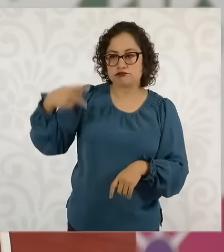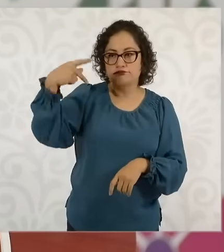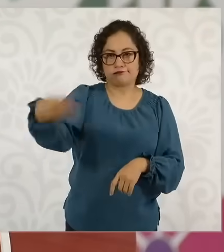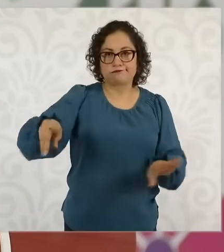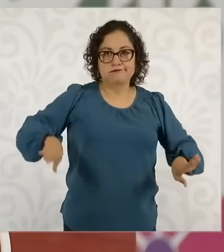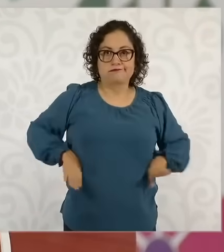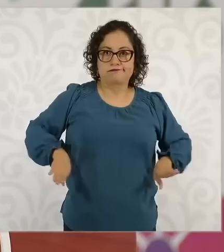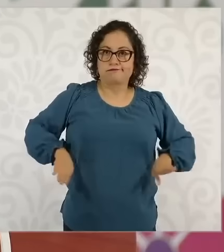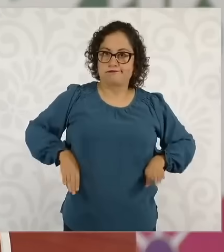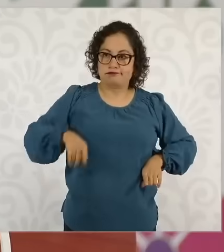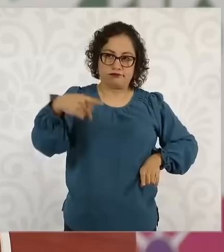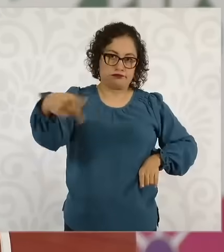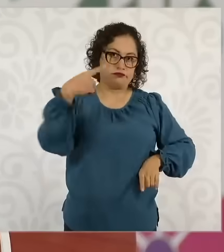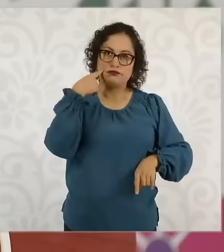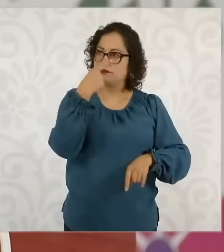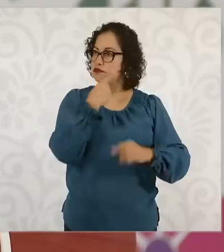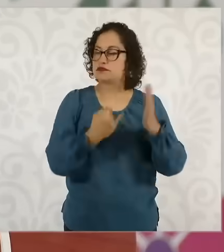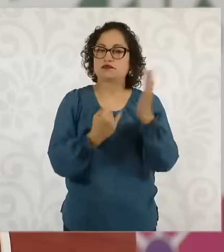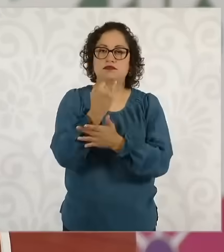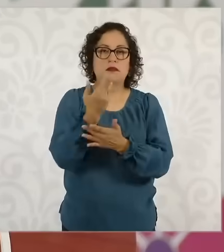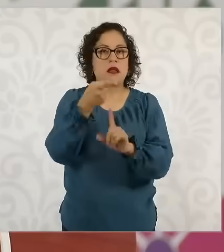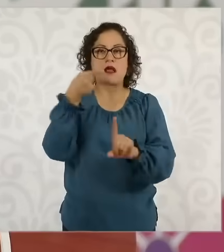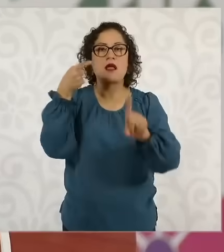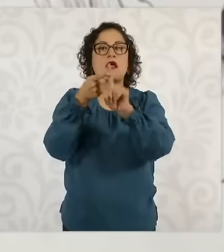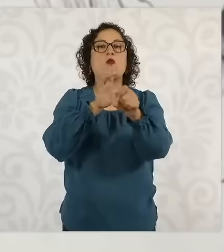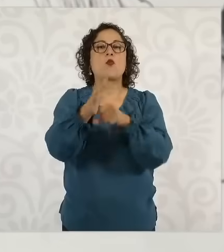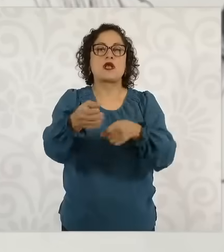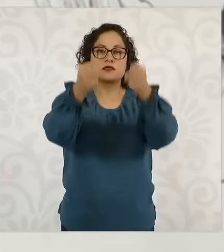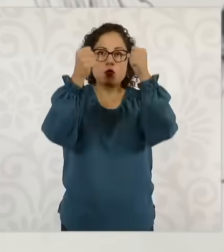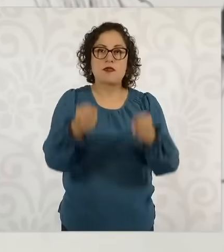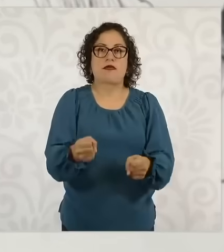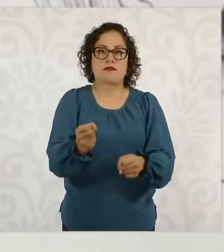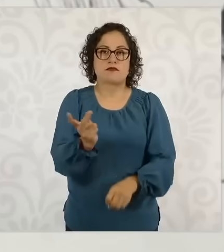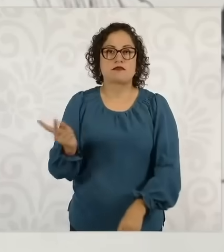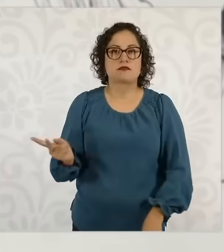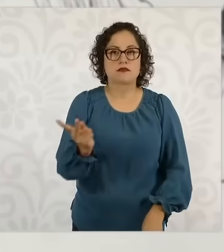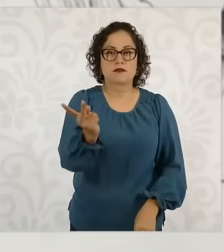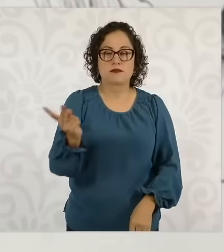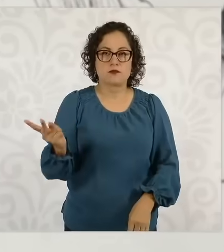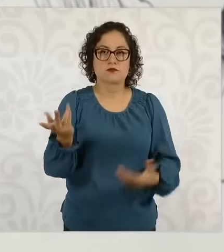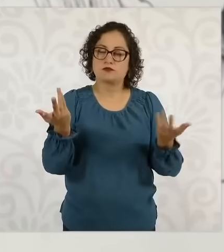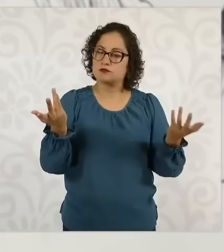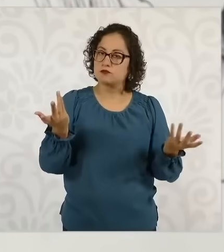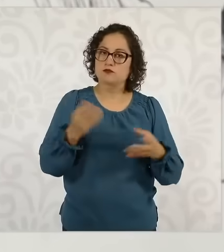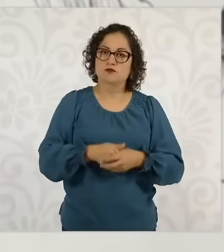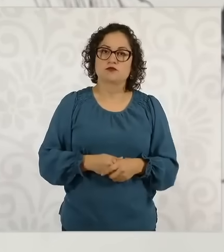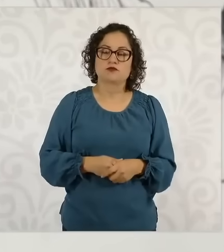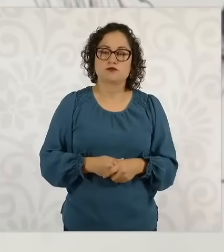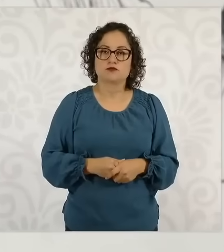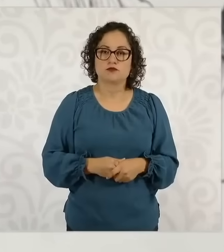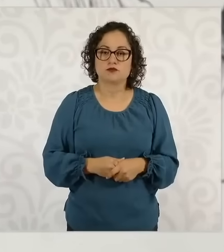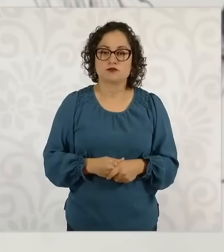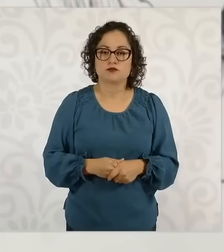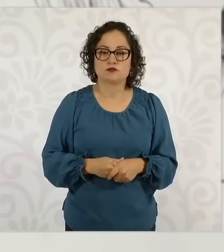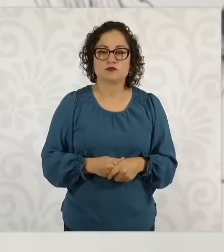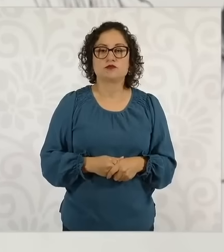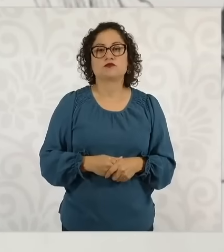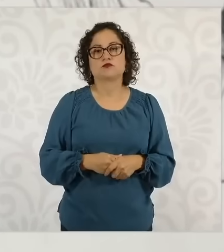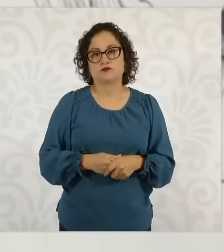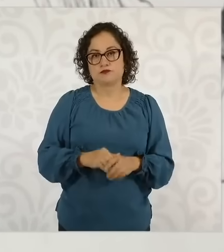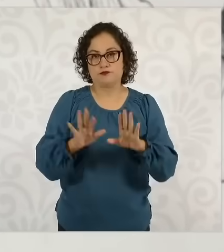a partir de la seguridad y del buen funcionamiento de ambos aeropuertos. eh de un junto con Toluca eh